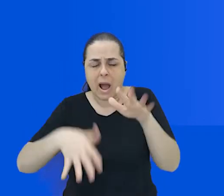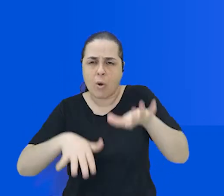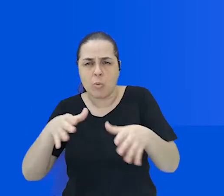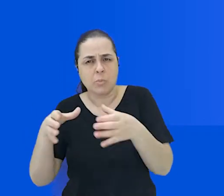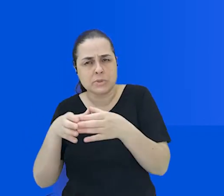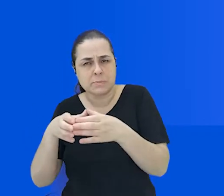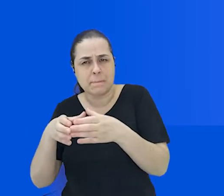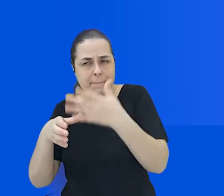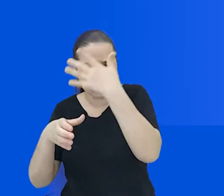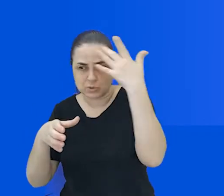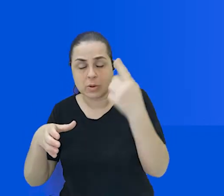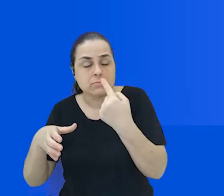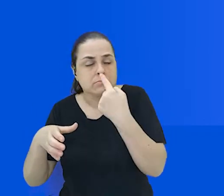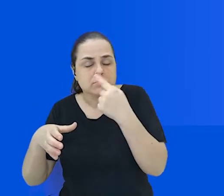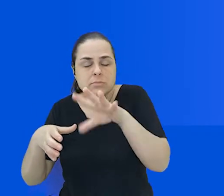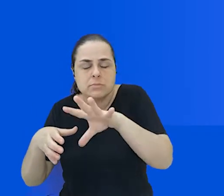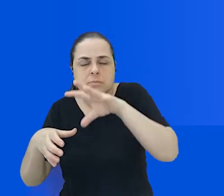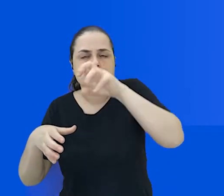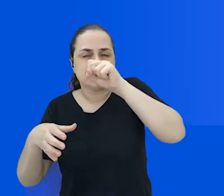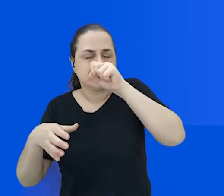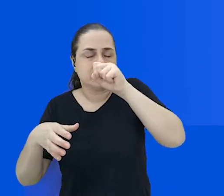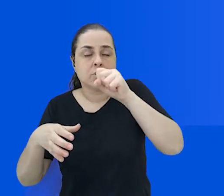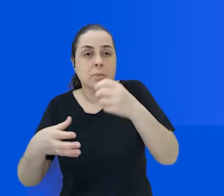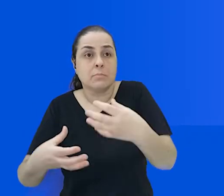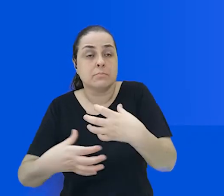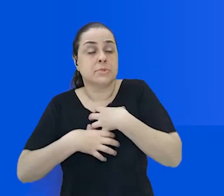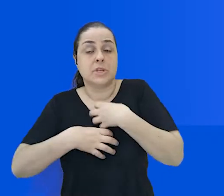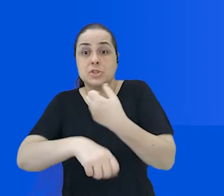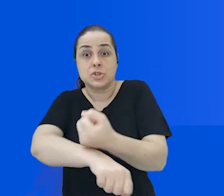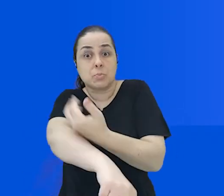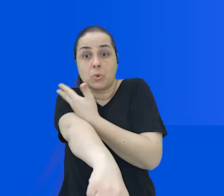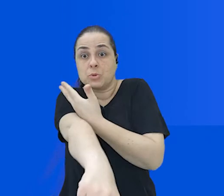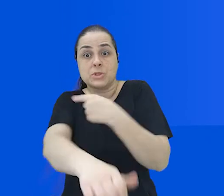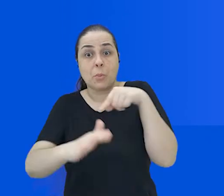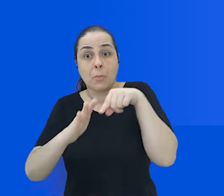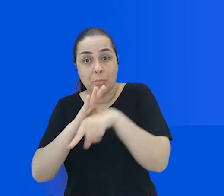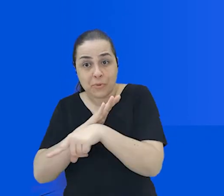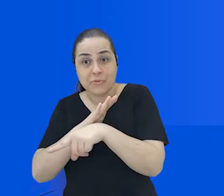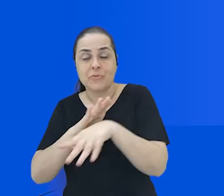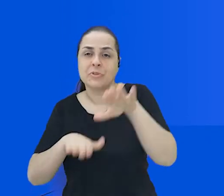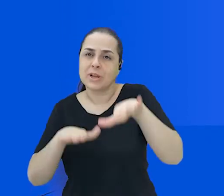então os cheiros despertam emoções muito profundas, né? E essas emoções que se repetem e a gente vai